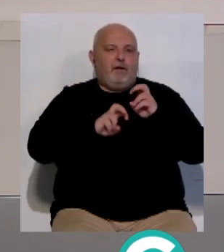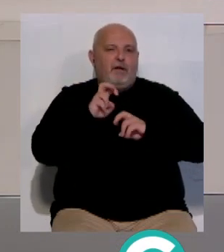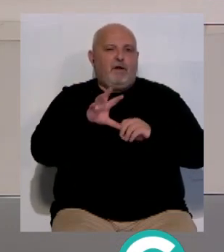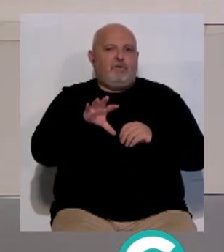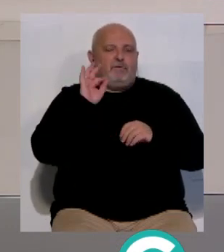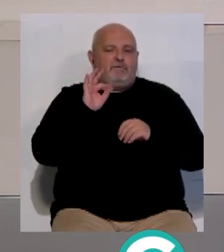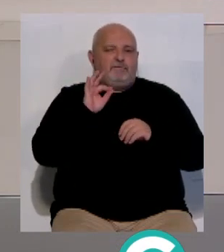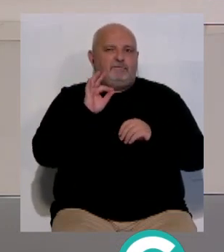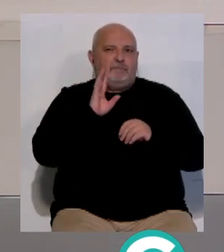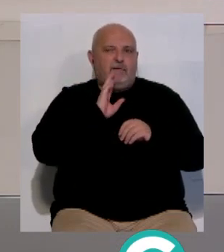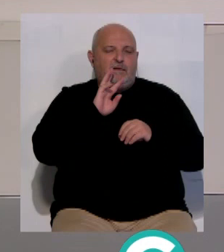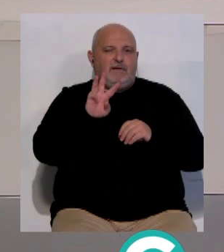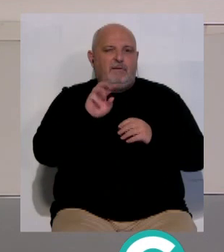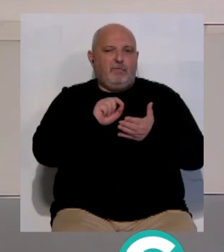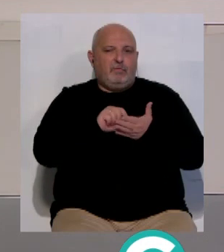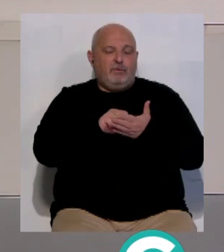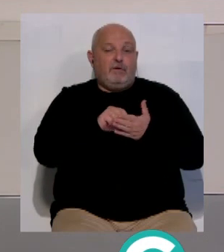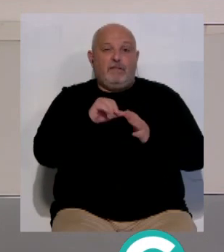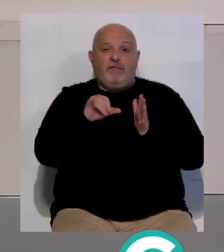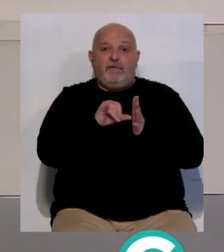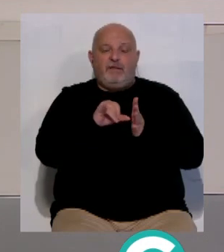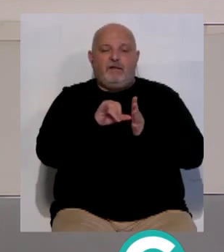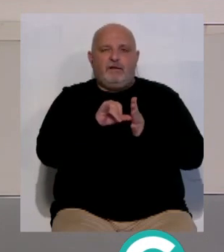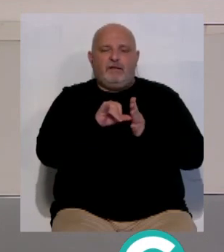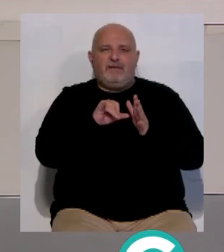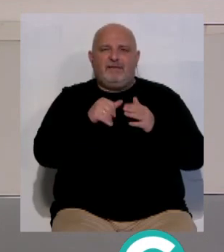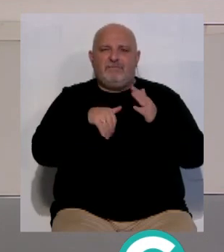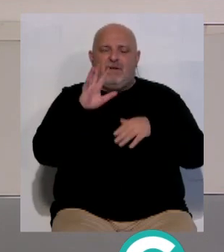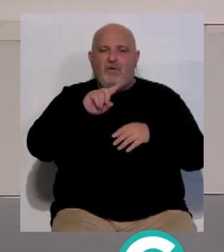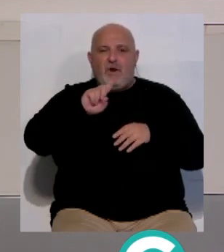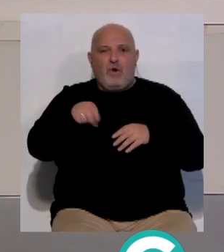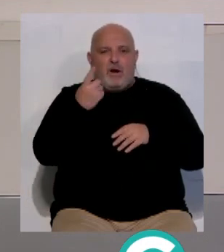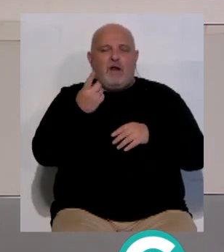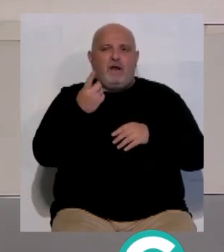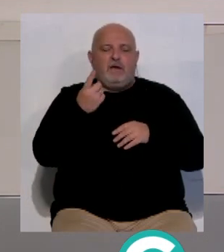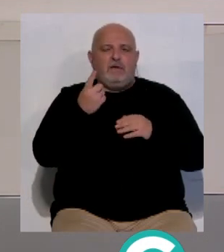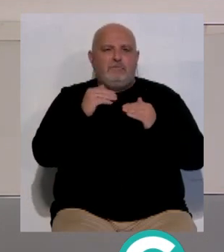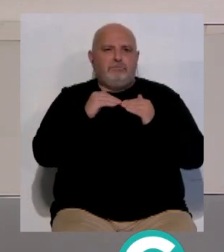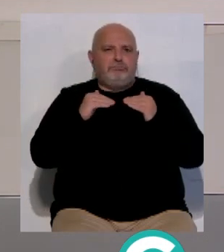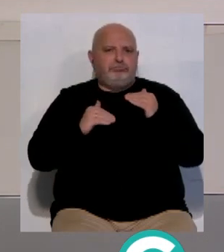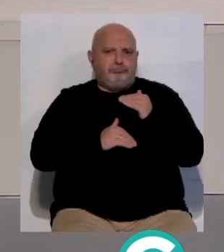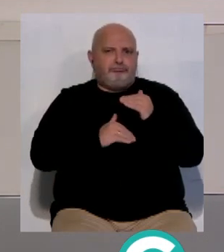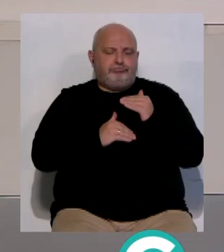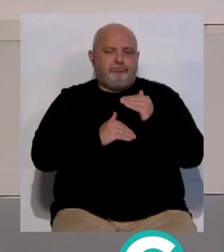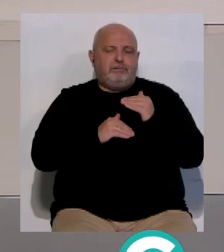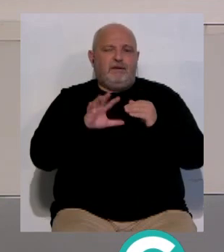ganar esos tres puntos porque estuvo durante más de una hora en inferioridad numérica en el 56 en